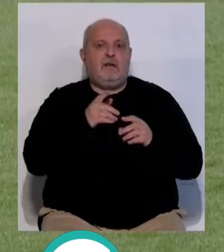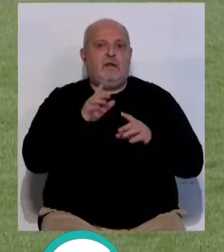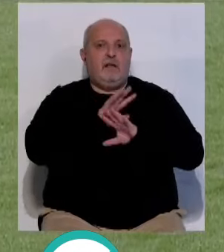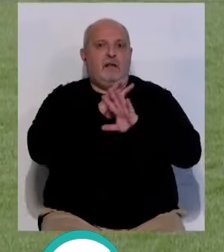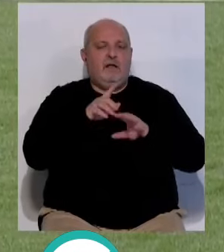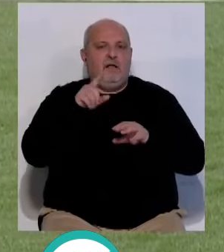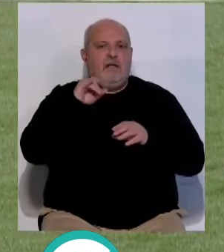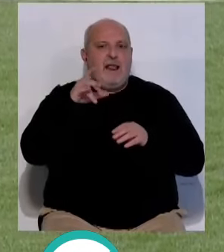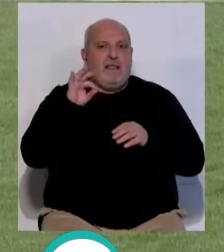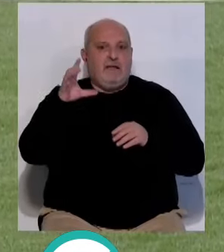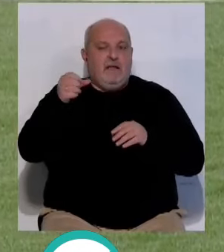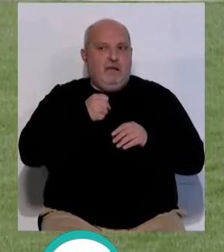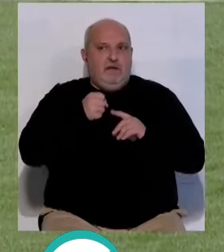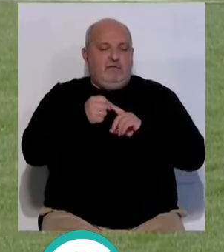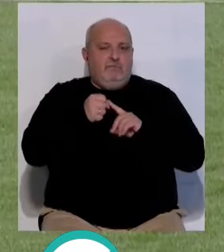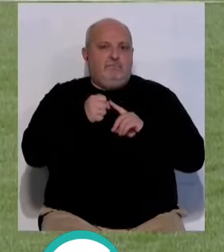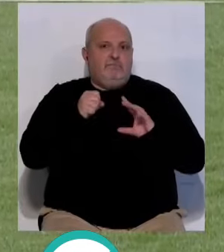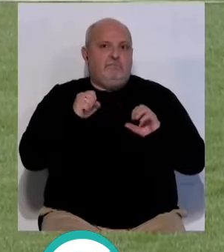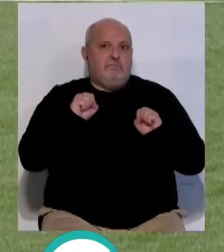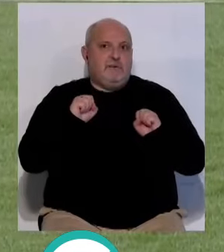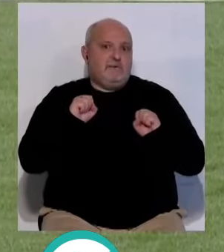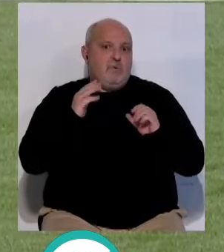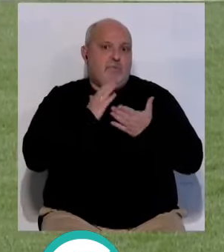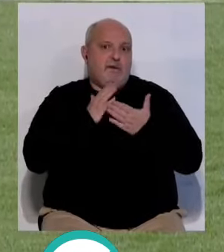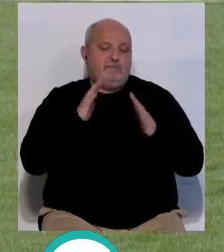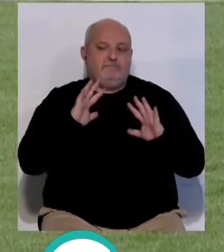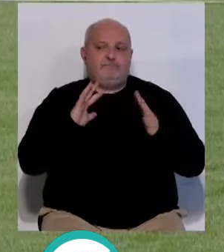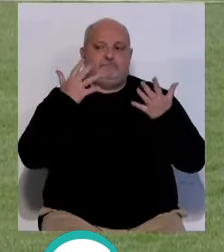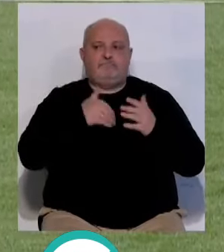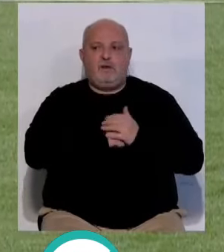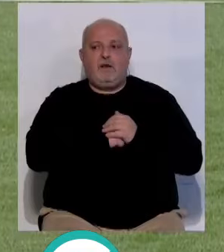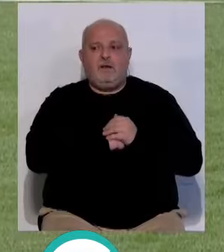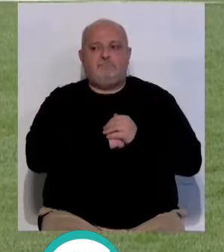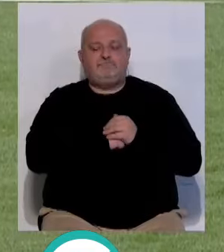Escalante que fue para mí el que salvó elipo año pasado to Si todos los cambios resultado